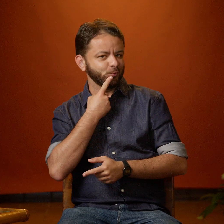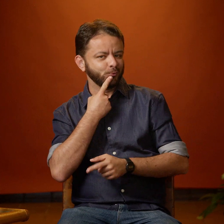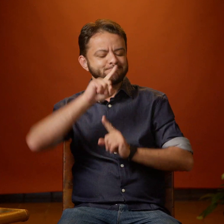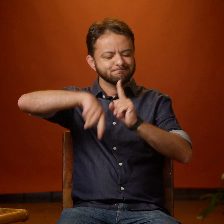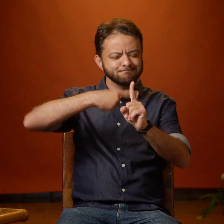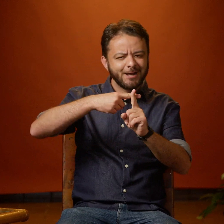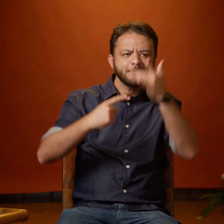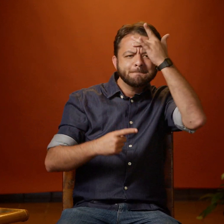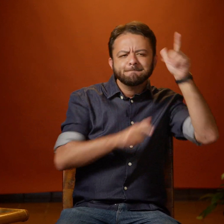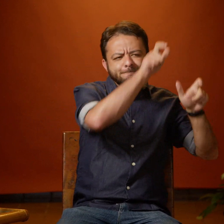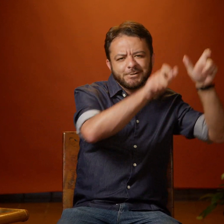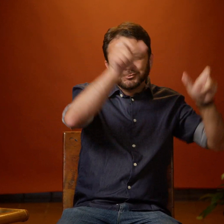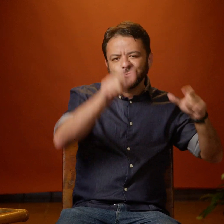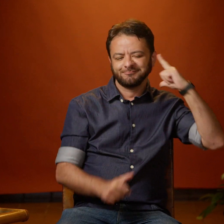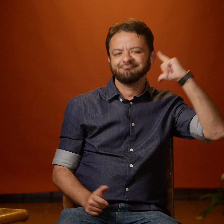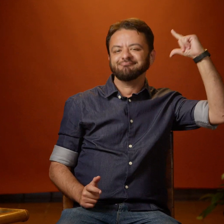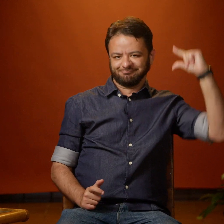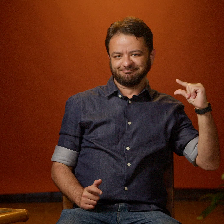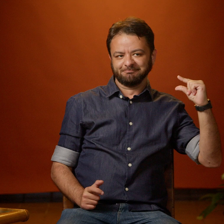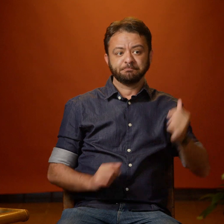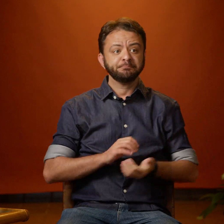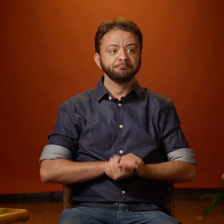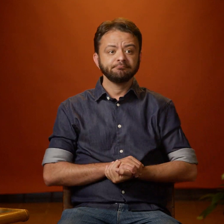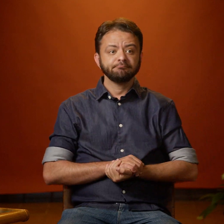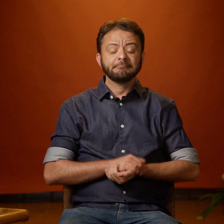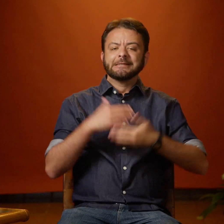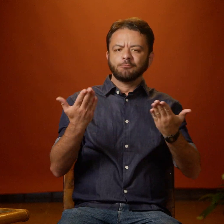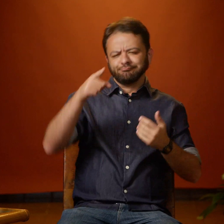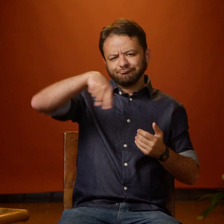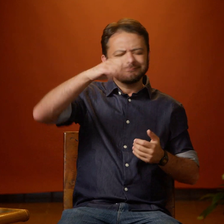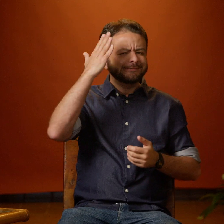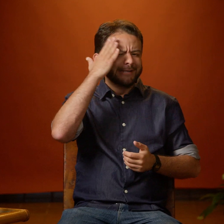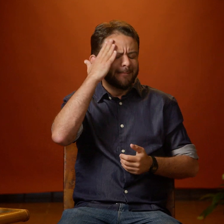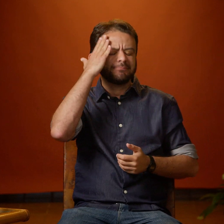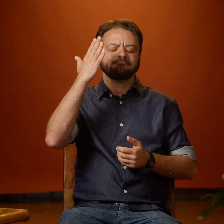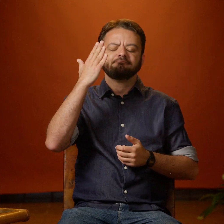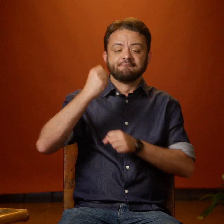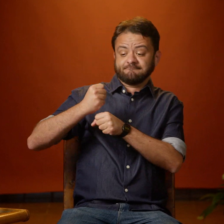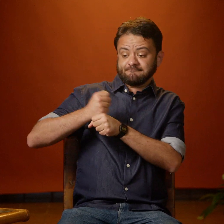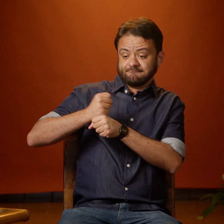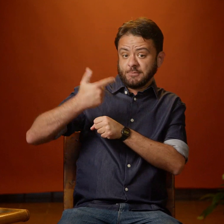para o surdo e para o ensurdecido. Nós sabemos que em 2010 o IBGE